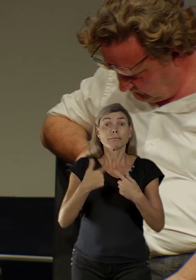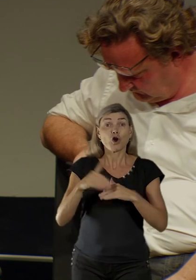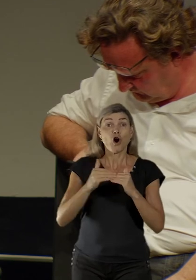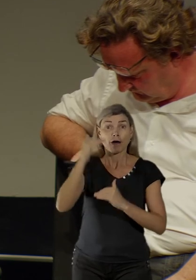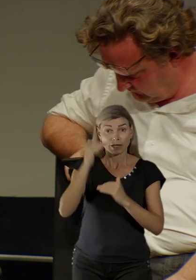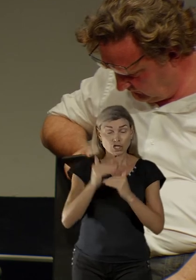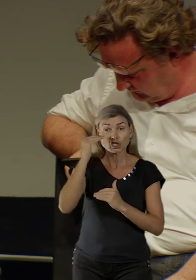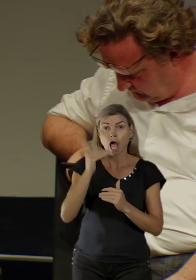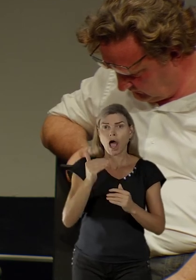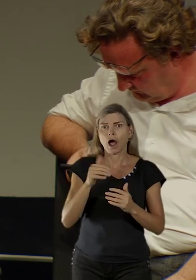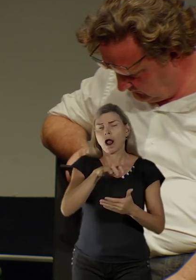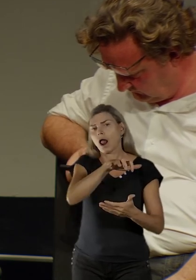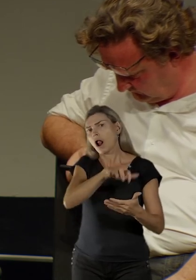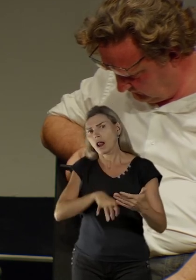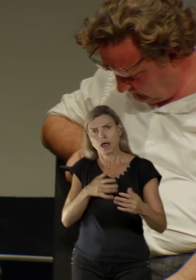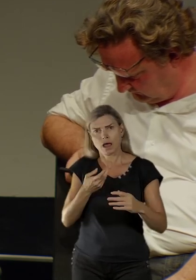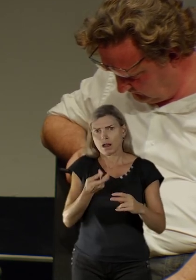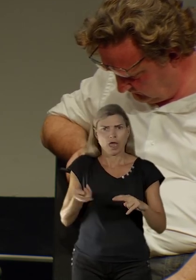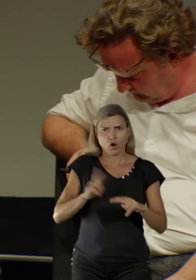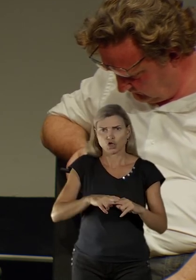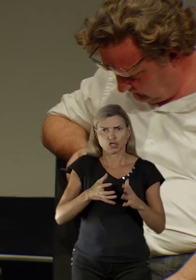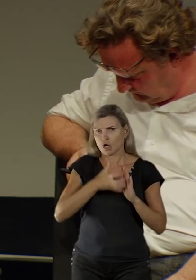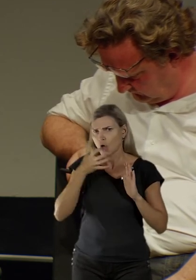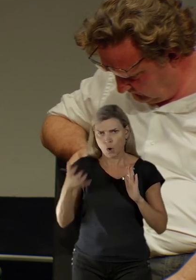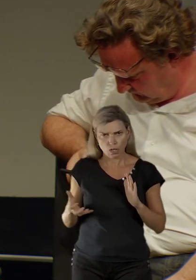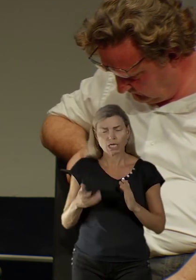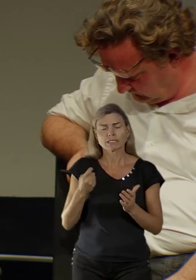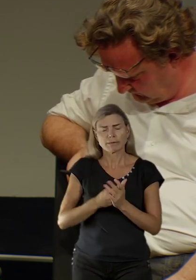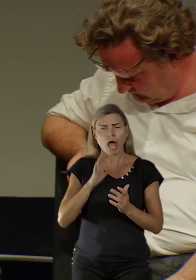Které budou předmětem výkladů do budoucna. A čeká nás hodně práce v těch metodikách